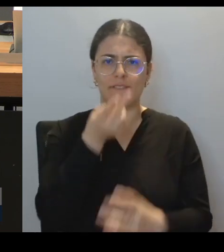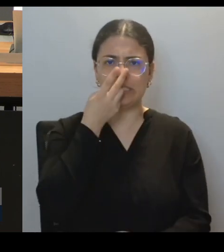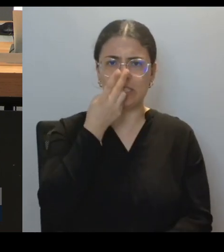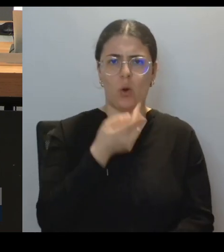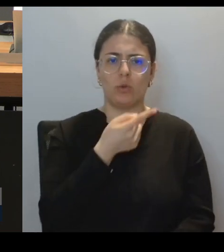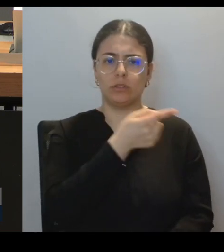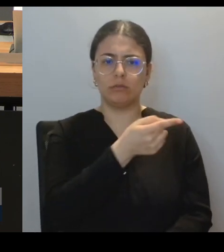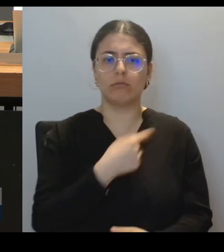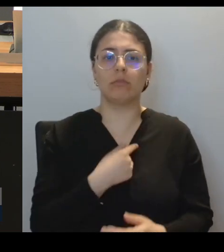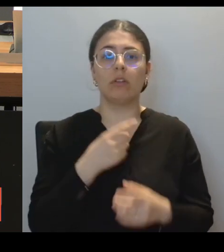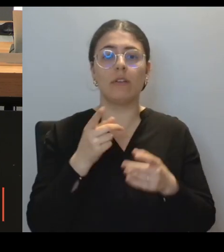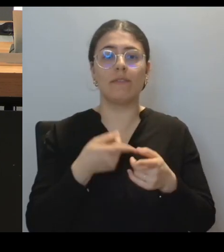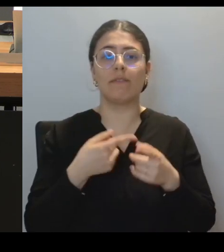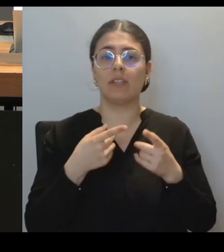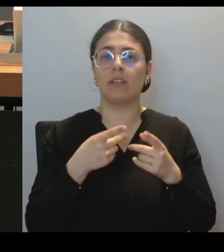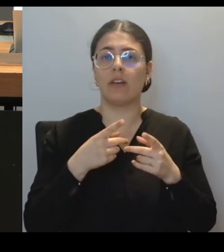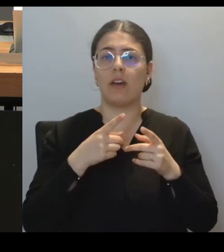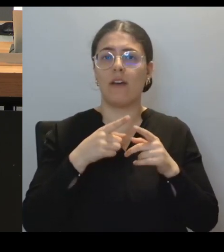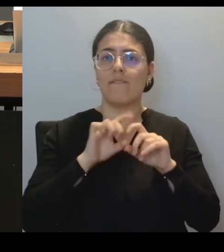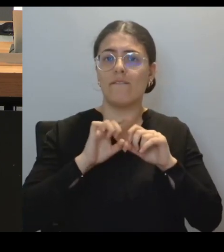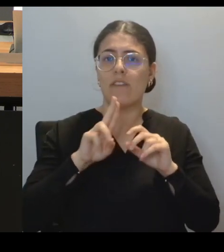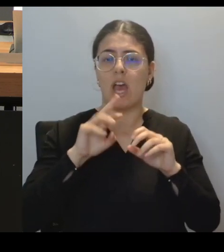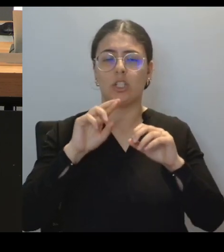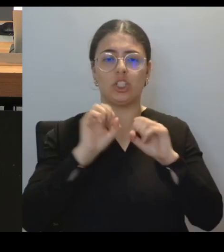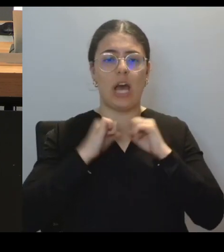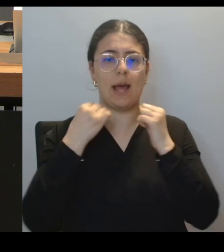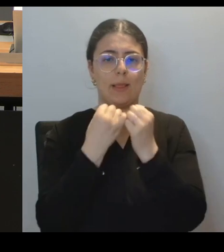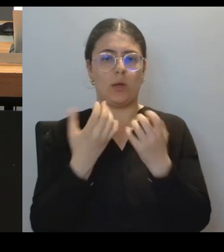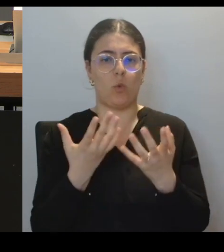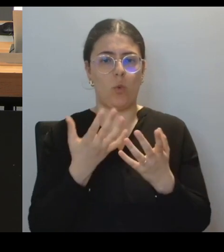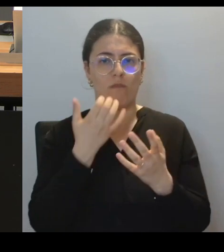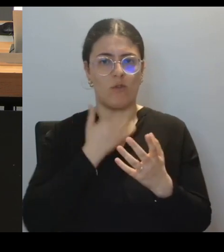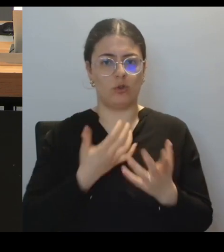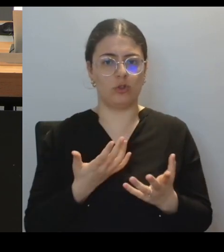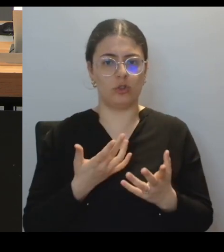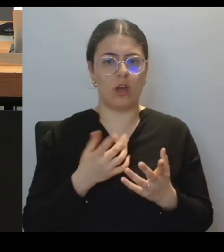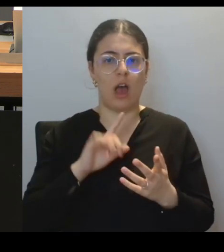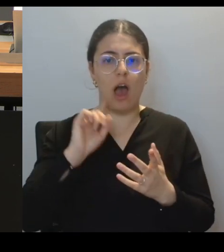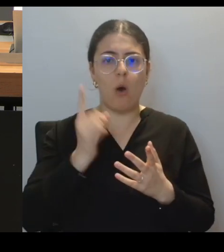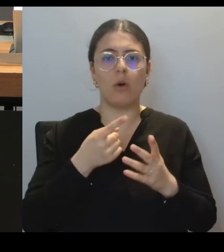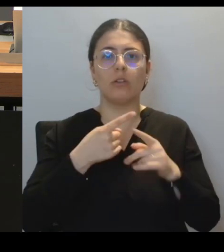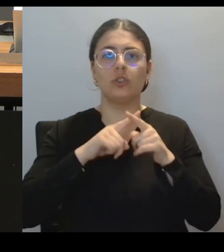finanziertes Ausleihsystem und bauliche Maßnahmen, die den Straßenraum noch weiter belasten.